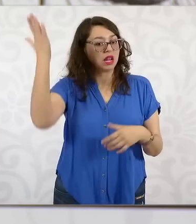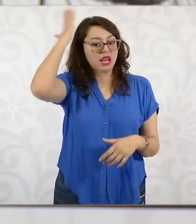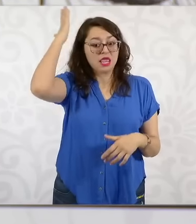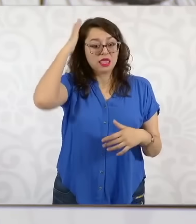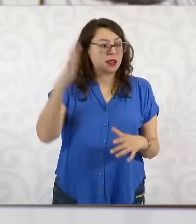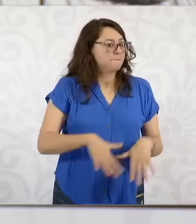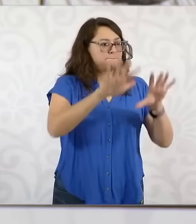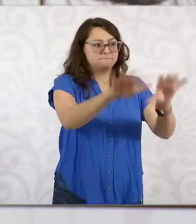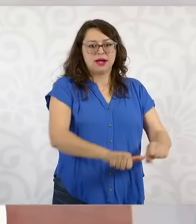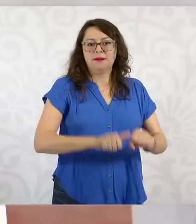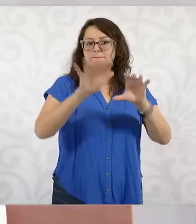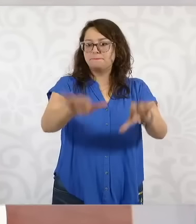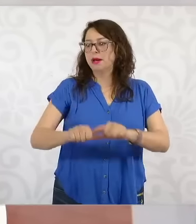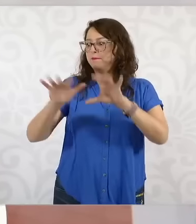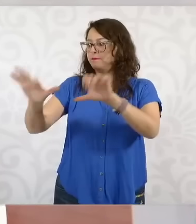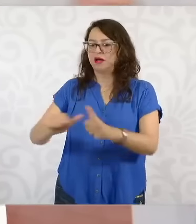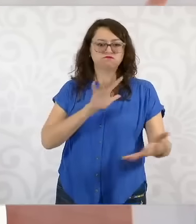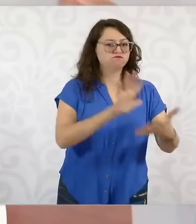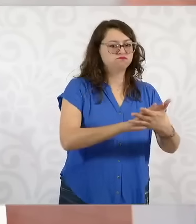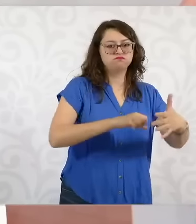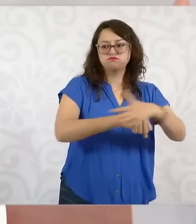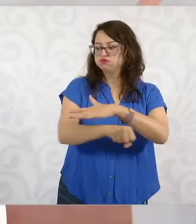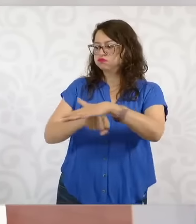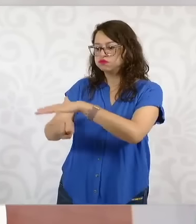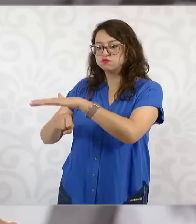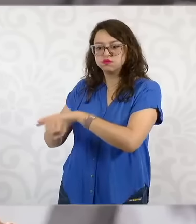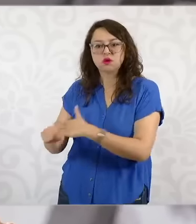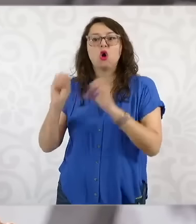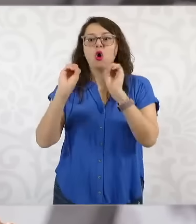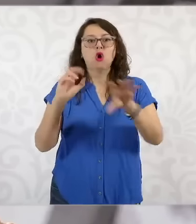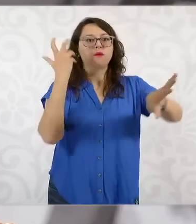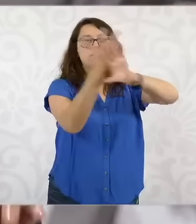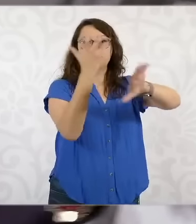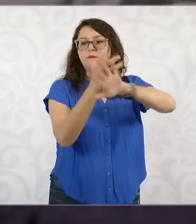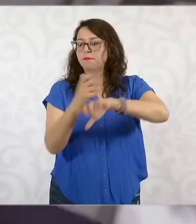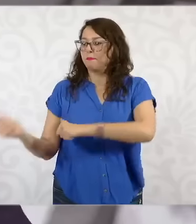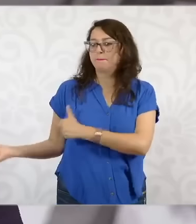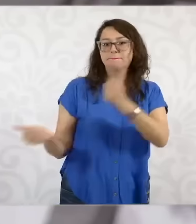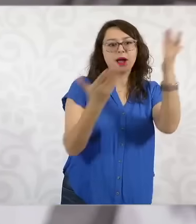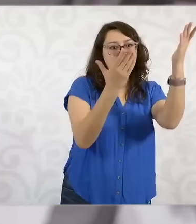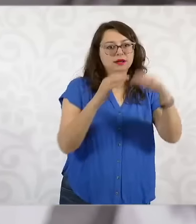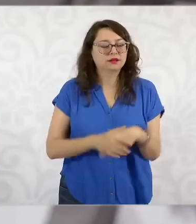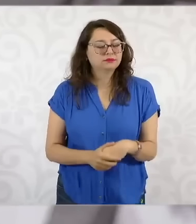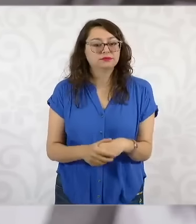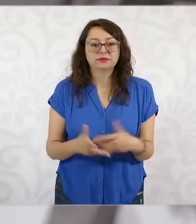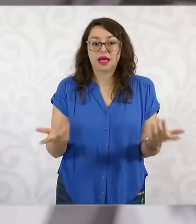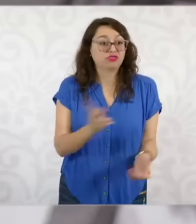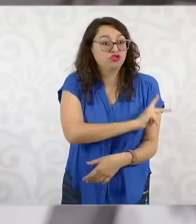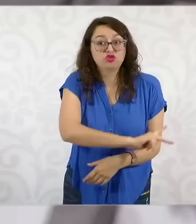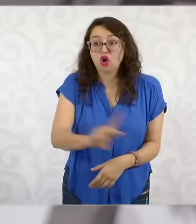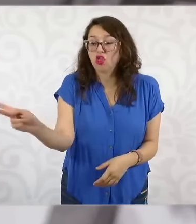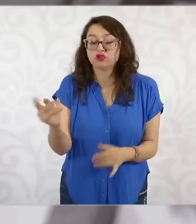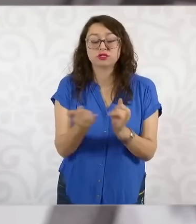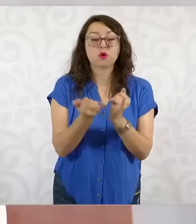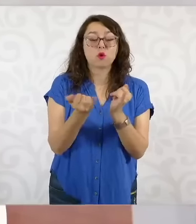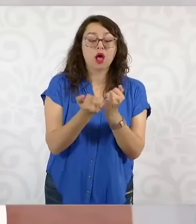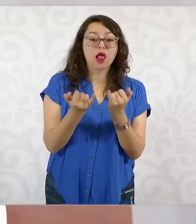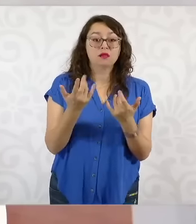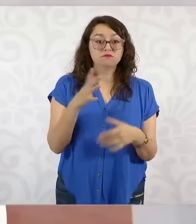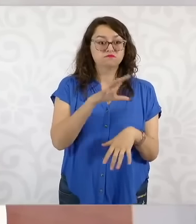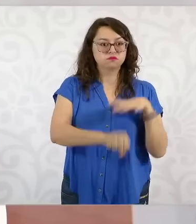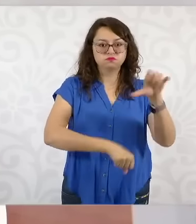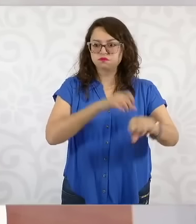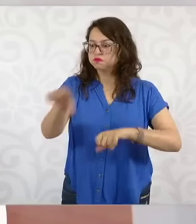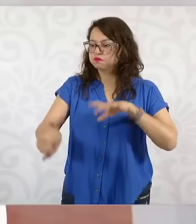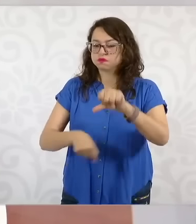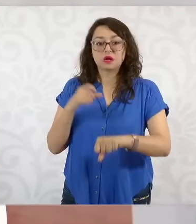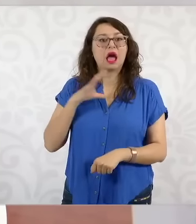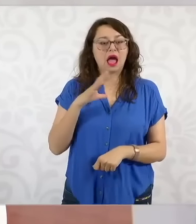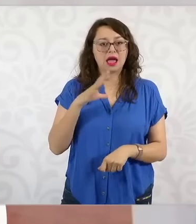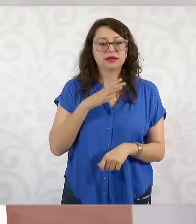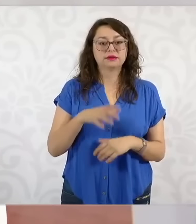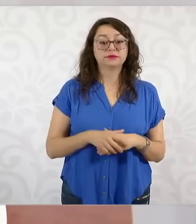parte del Consejo de Seguridad Nacional o se han detenido de todos de todos los grupos delictivos.